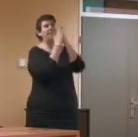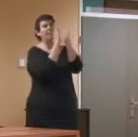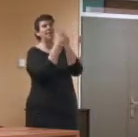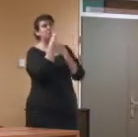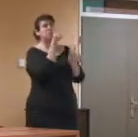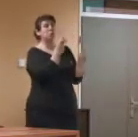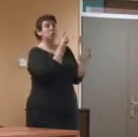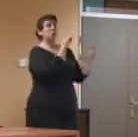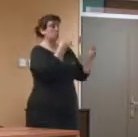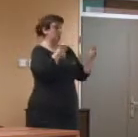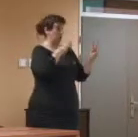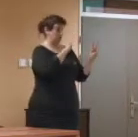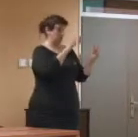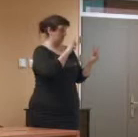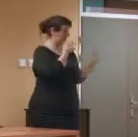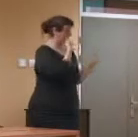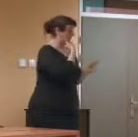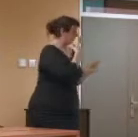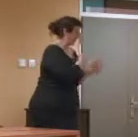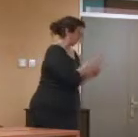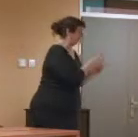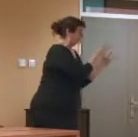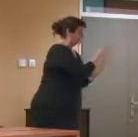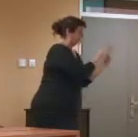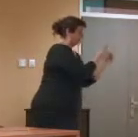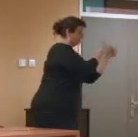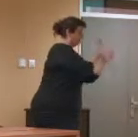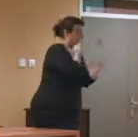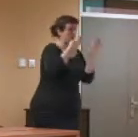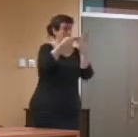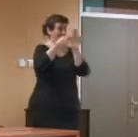el titular me lo han dado, y en todo lo que hay ahí, no hay nada de imaginación, todo